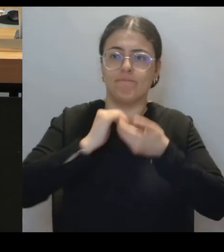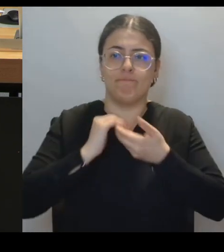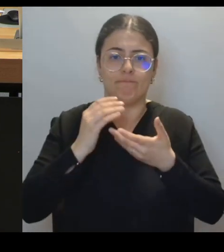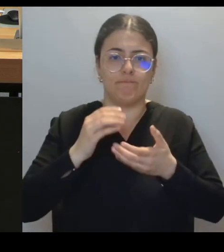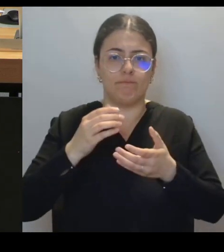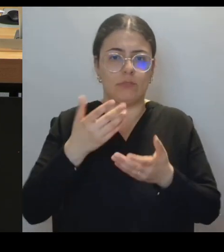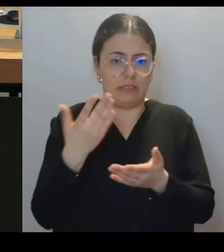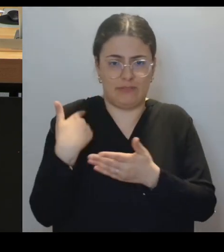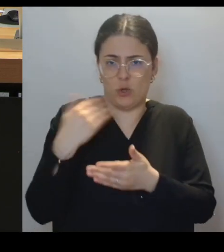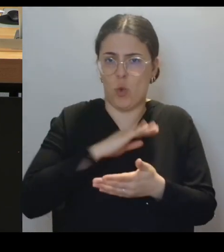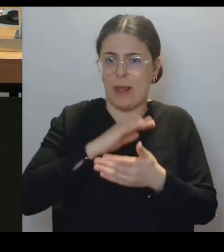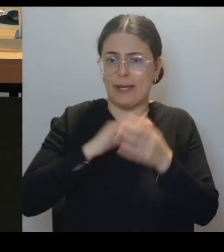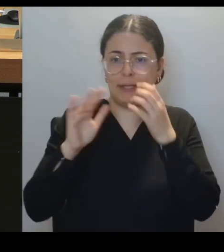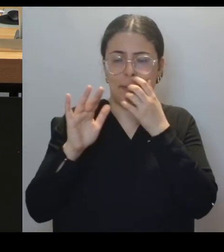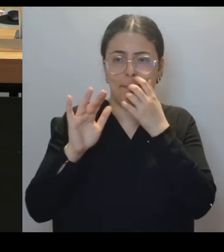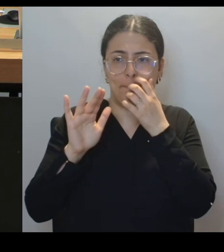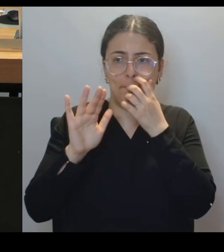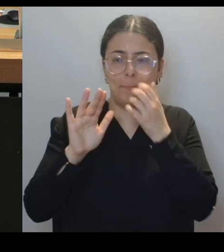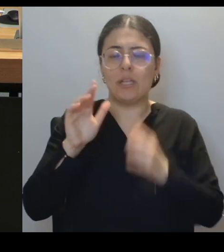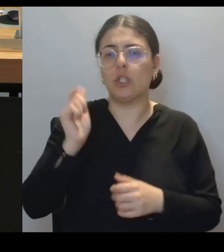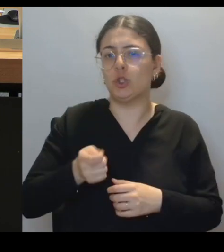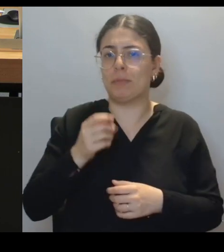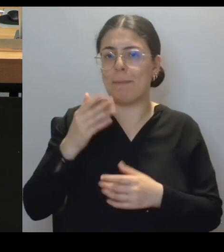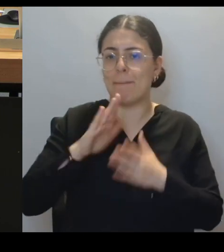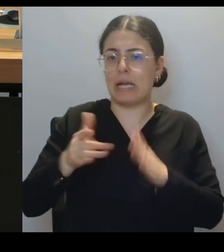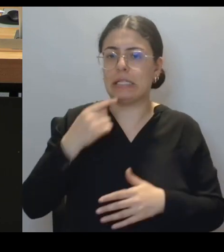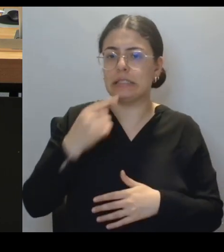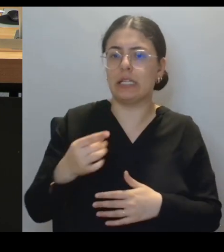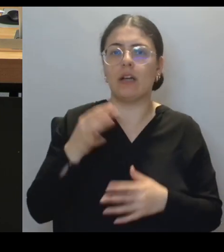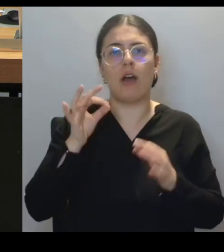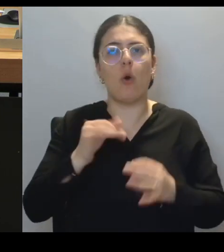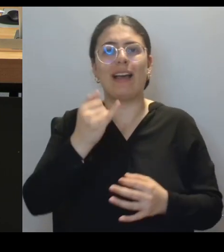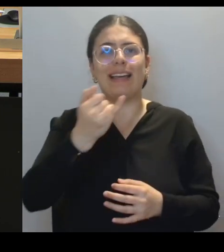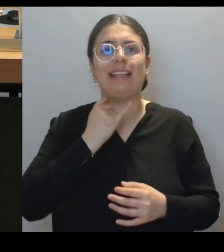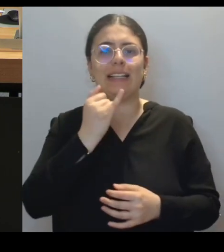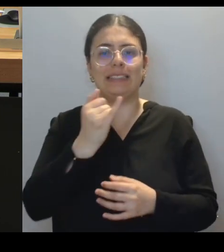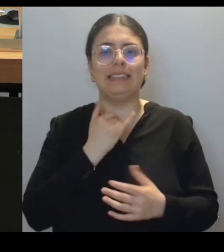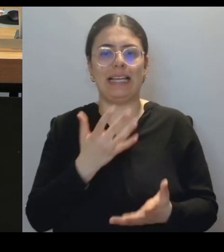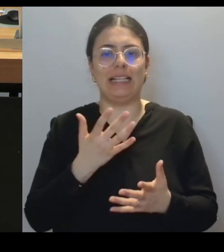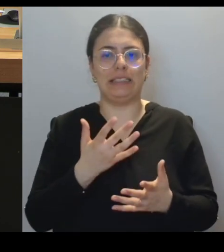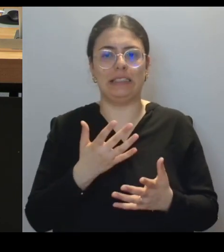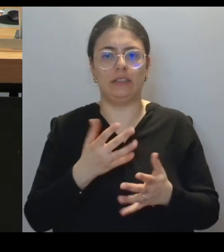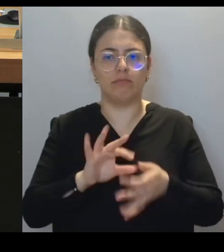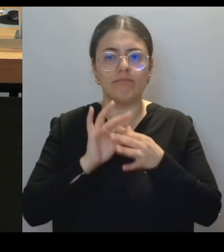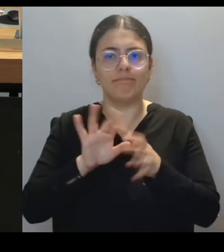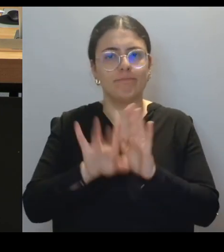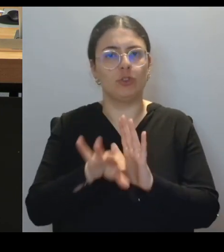identitätsstiftend, für den Kiez, dann ist das doch etwas, wofür wir uns einsetzen müssen, wofür wir kämpfen müssen.